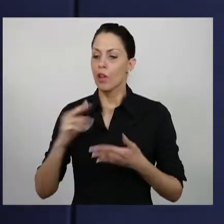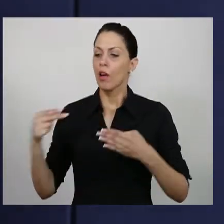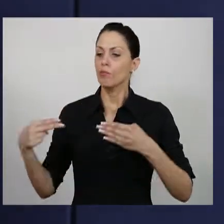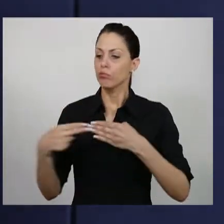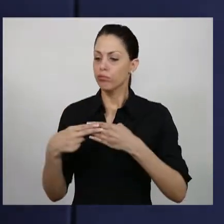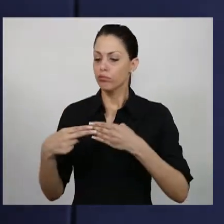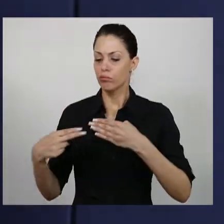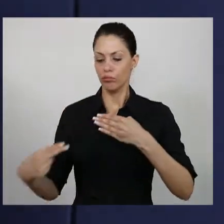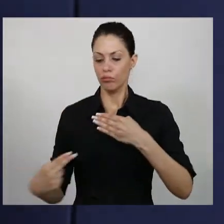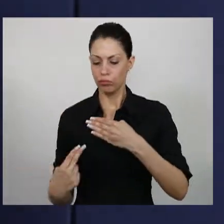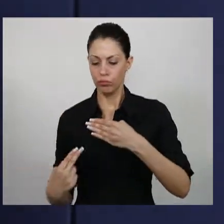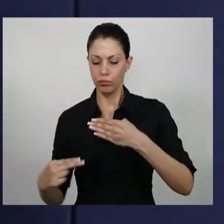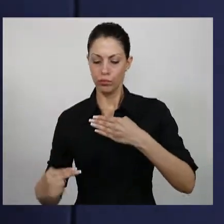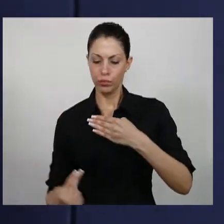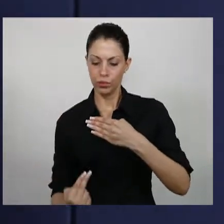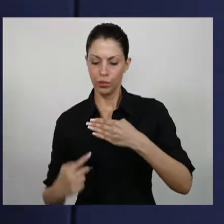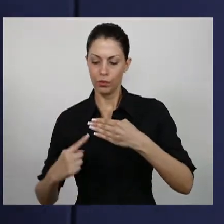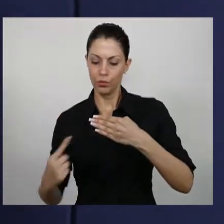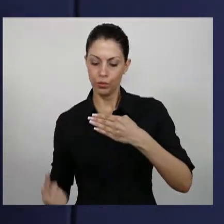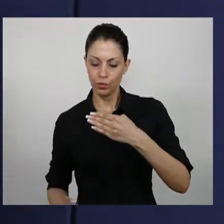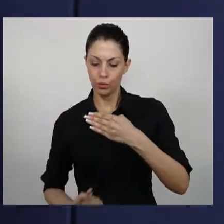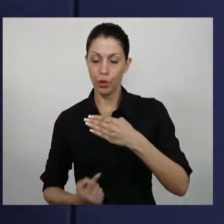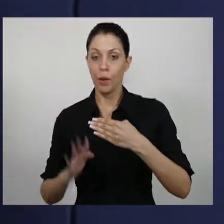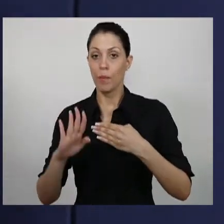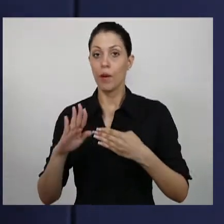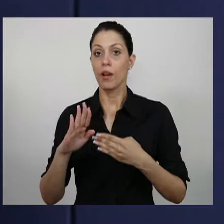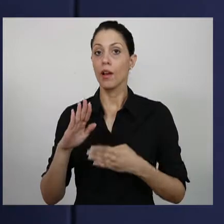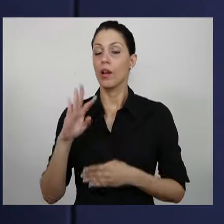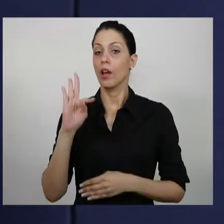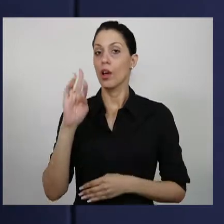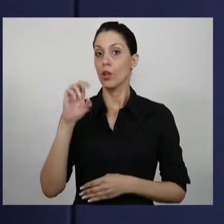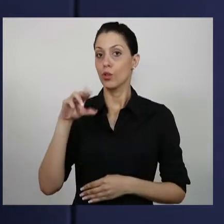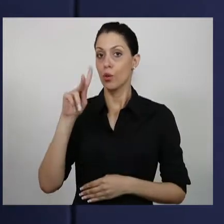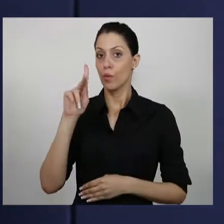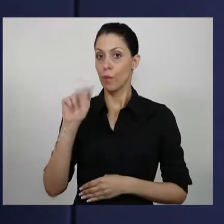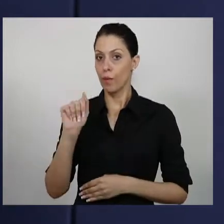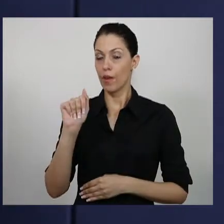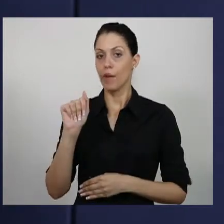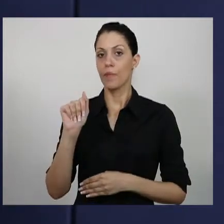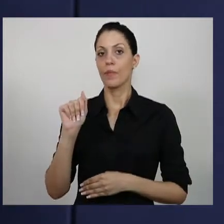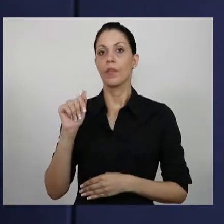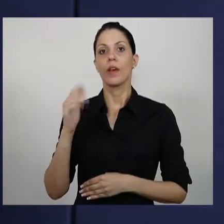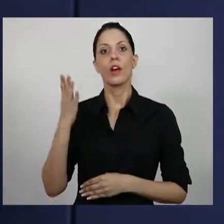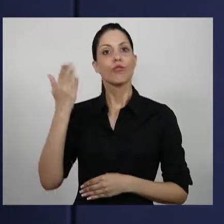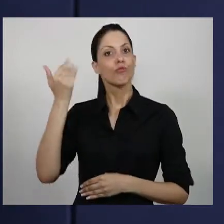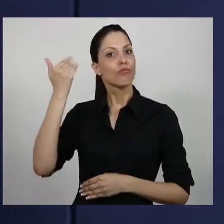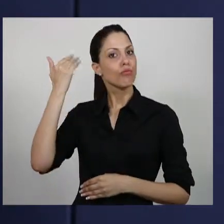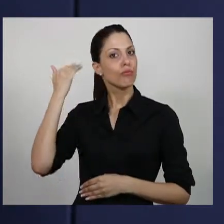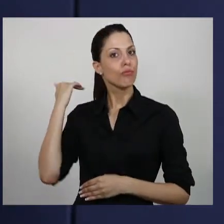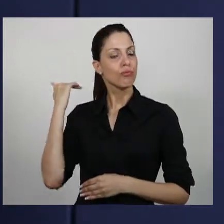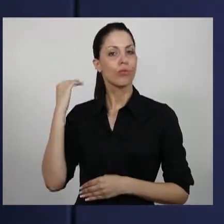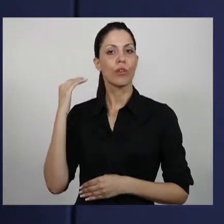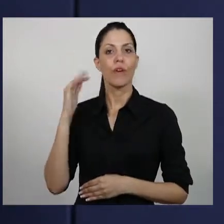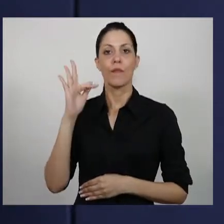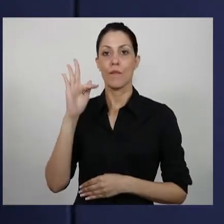isso não era suficiente, porque a trompa em Fá, no modelo que criaram, ainda era muito